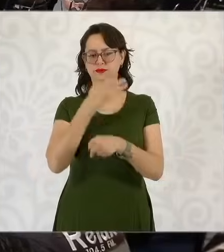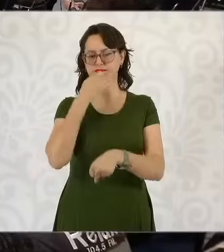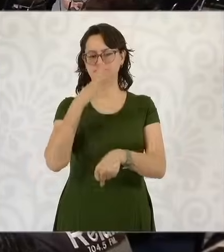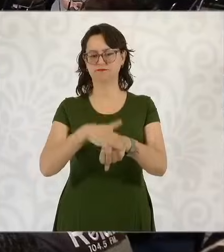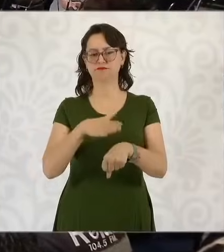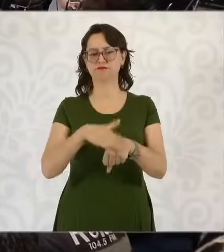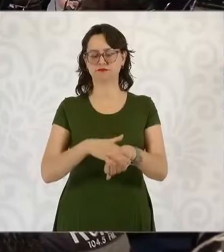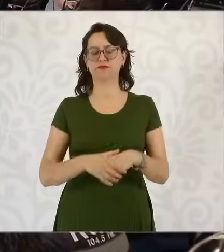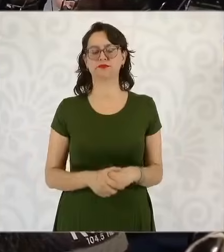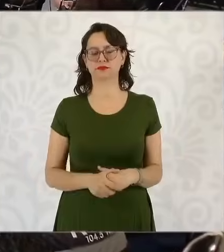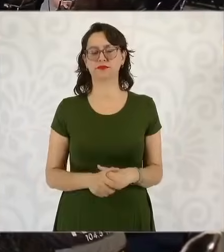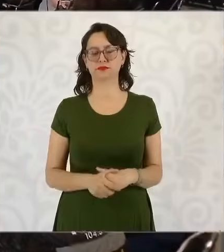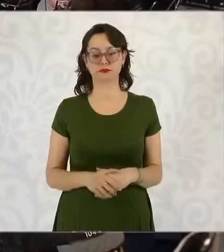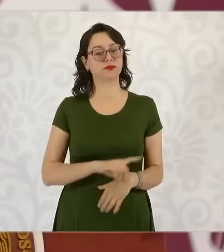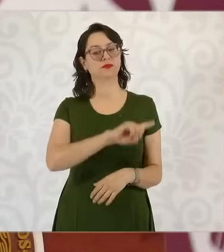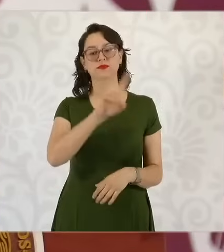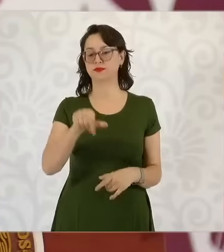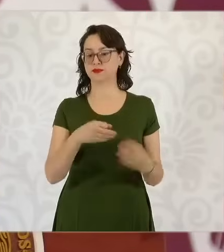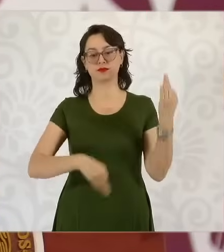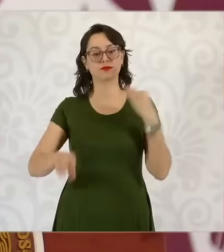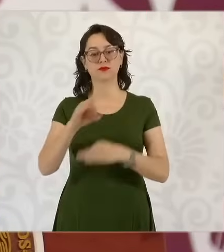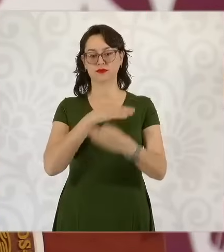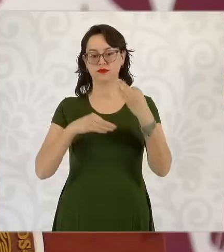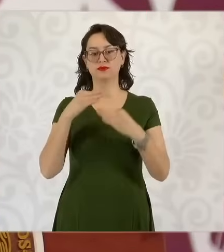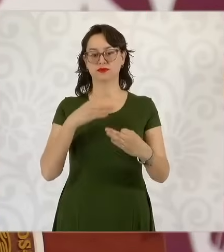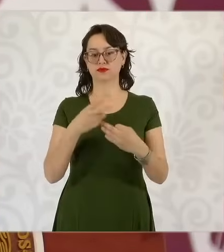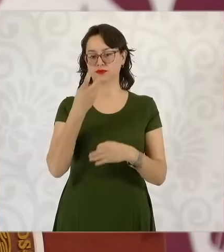ya que lo informe todo relacionado con este caso el gabinete de seguridad